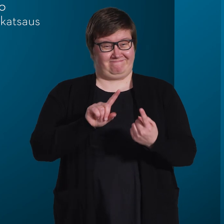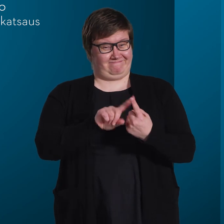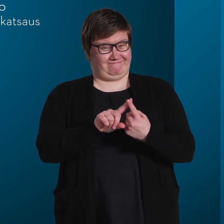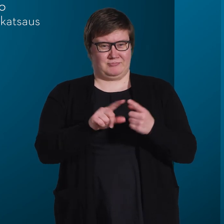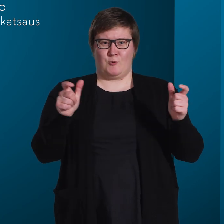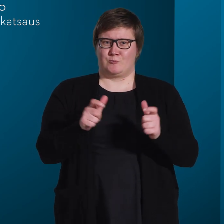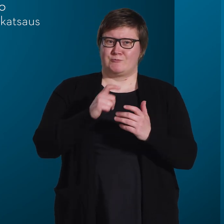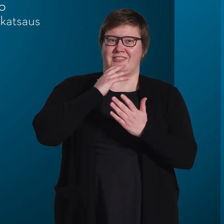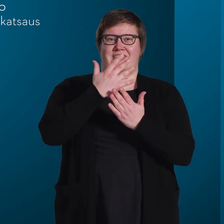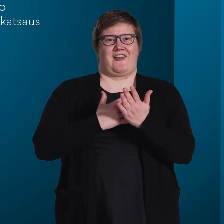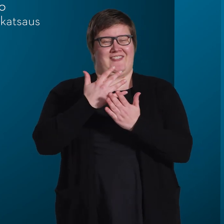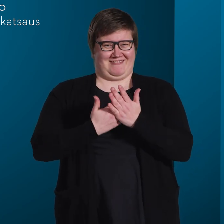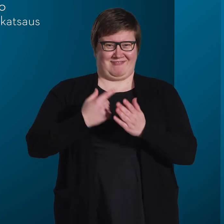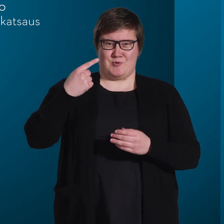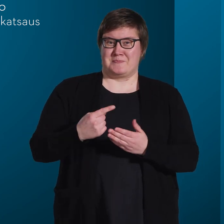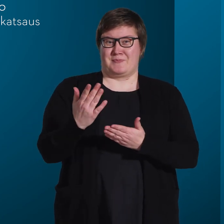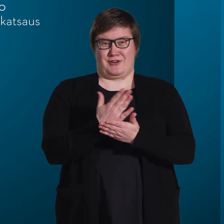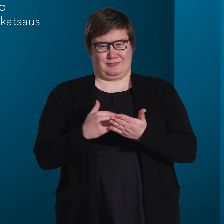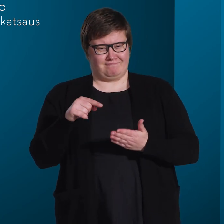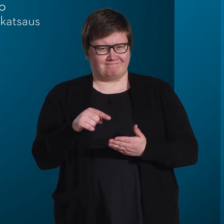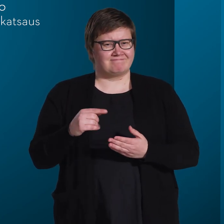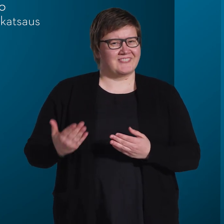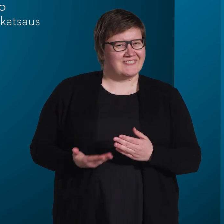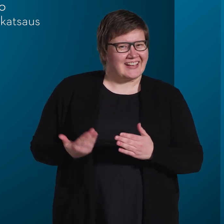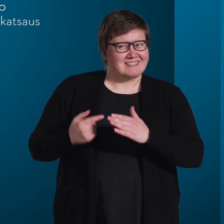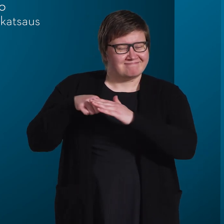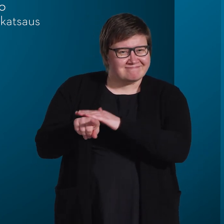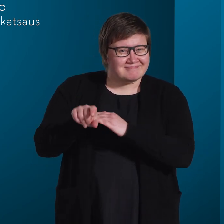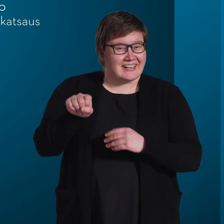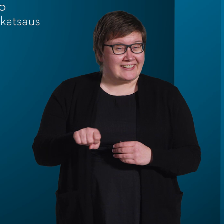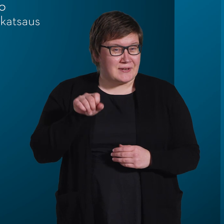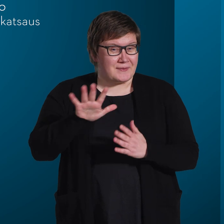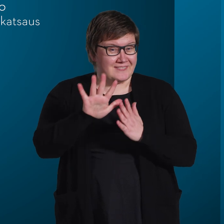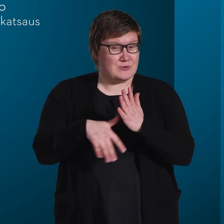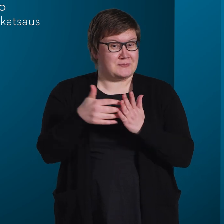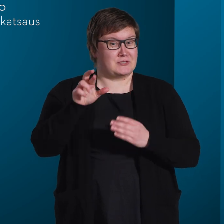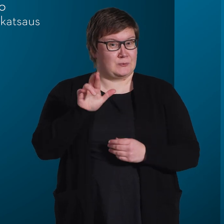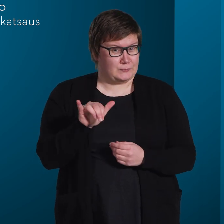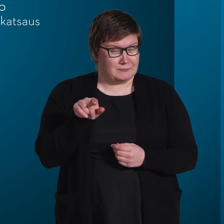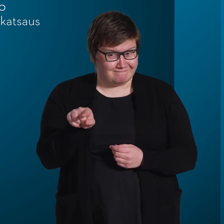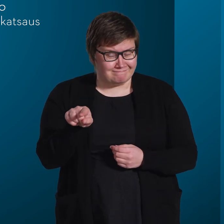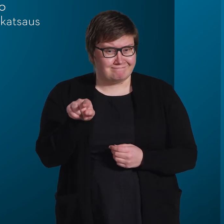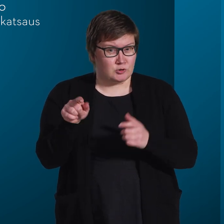Yhdistystarinoiden 10. osassa vieraillaan Riihimäen Viittomakieliset ry:ssä -